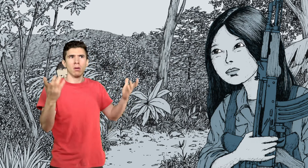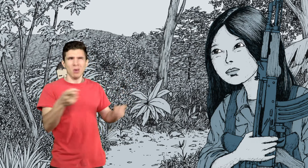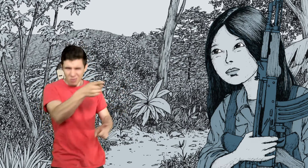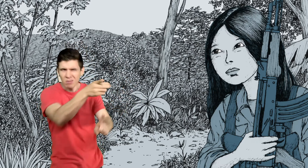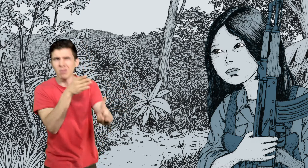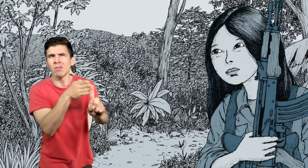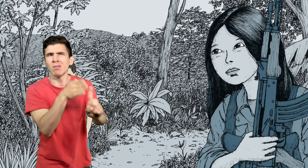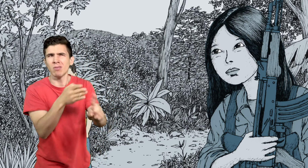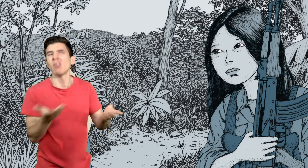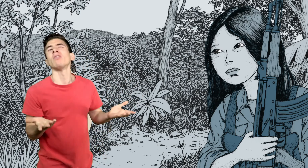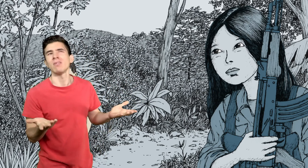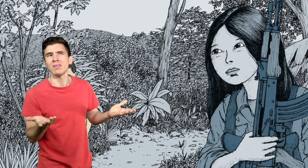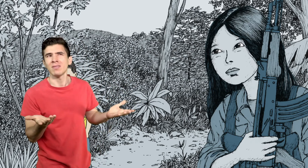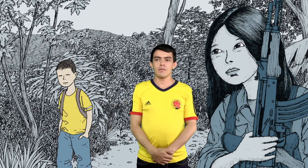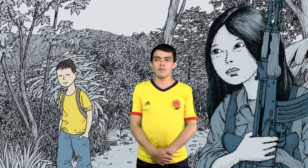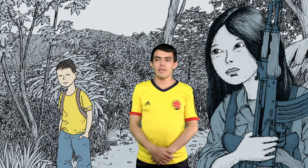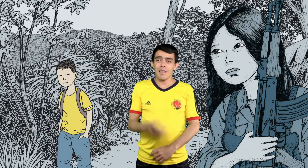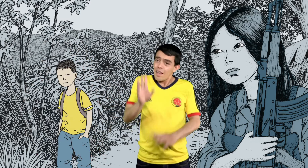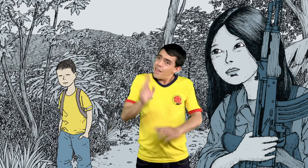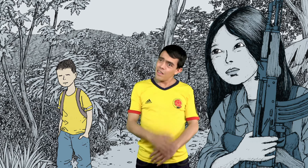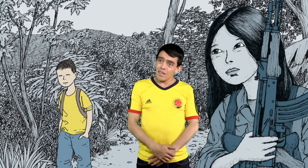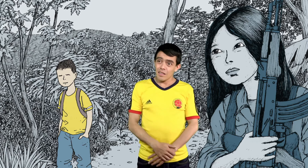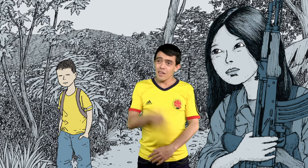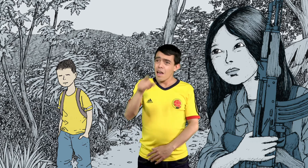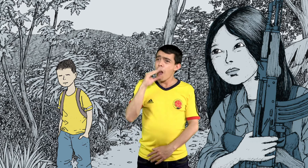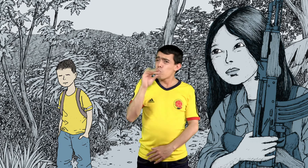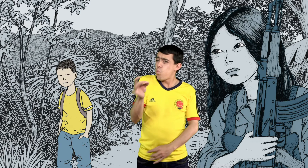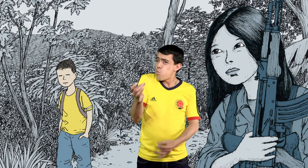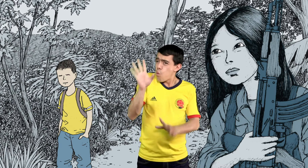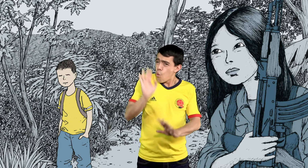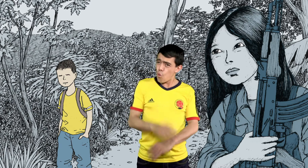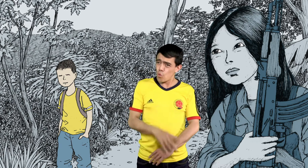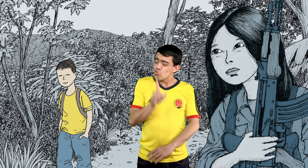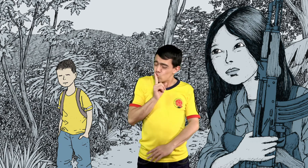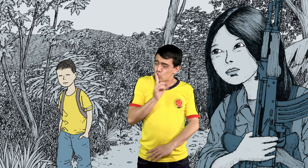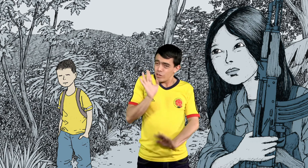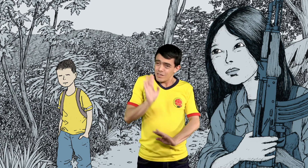¿No será que estás enamorado de ella? ¡Qué va! Tú si hablas bobadas, mejor cállate.